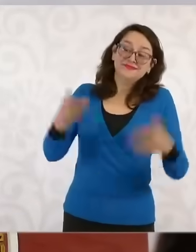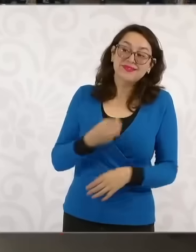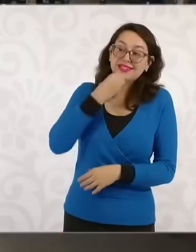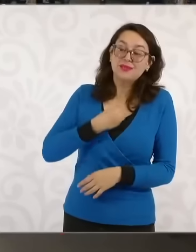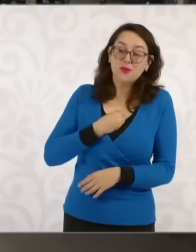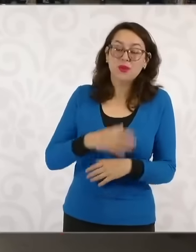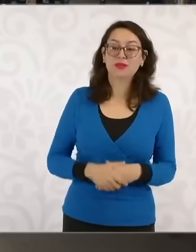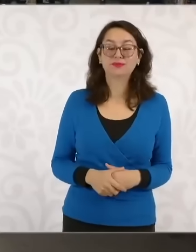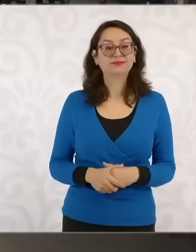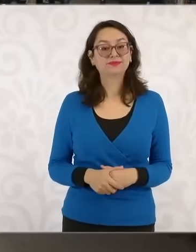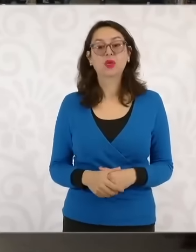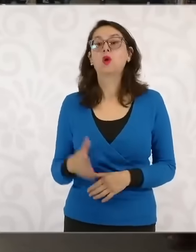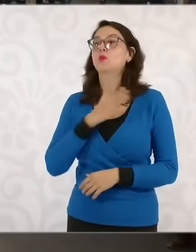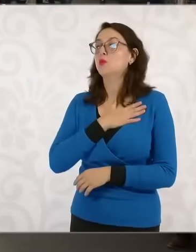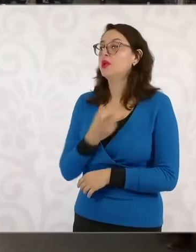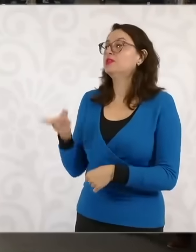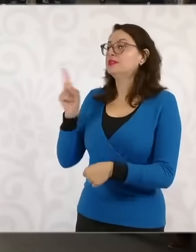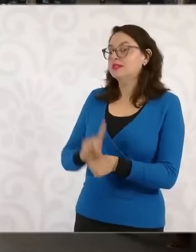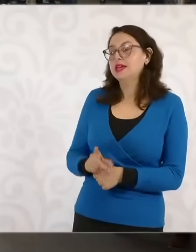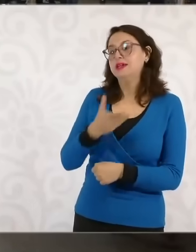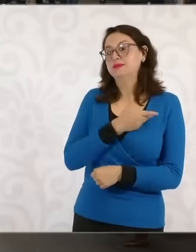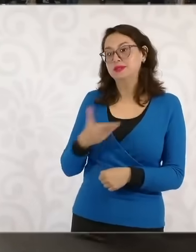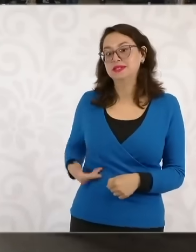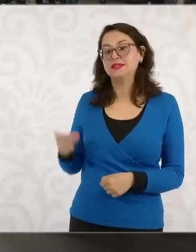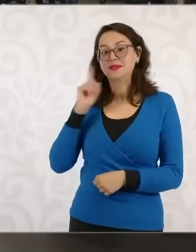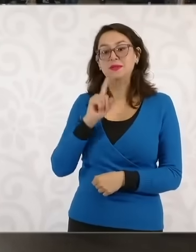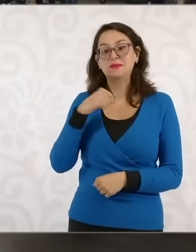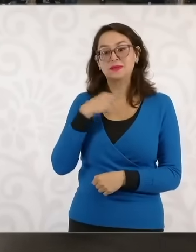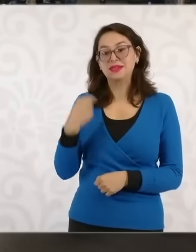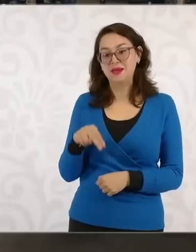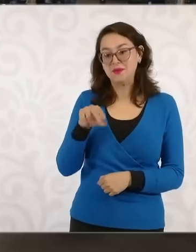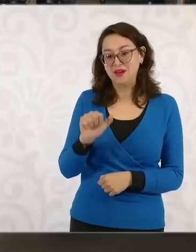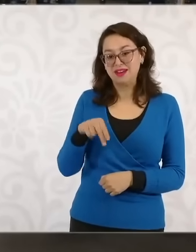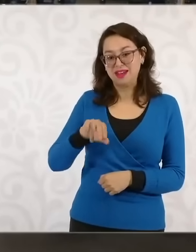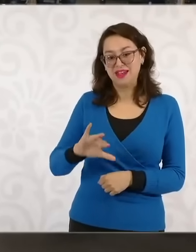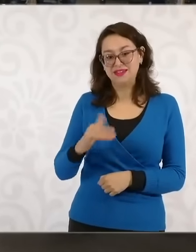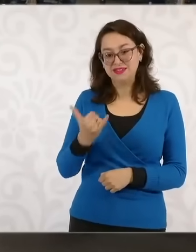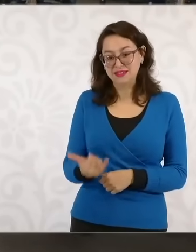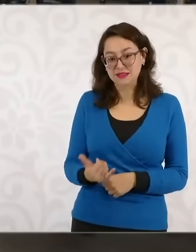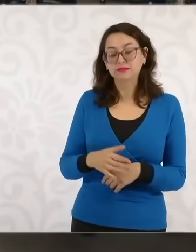de la revista Contralínea. Buenos días a todas y a todos. Presidenta, justo sobre el tema del fiscal